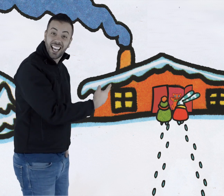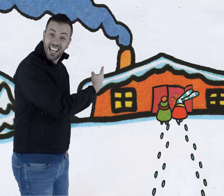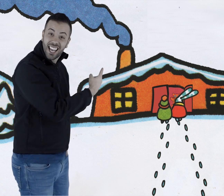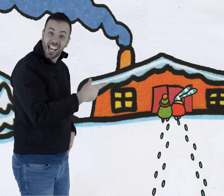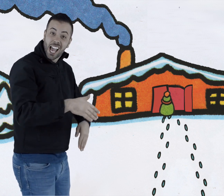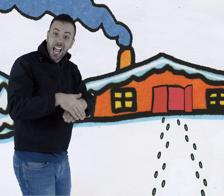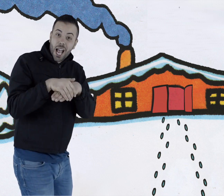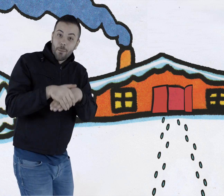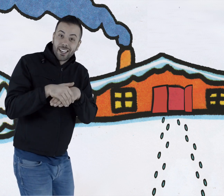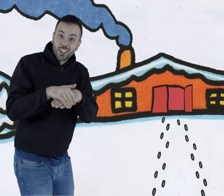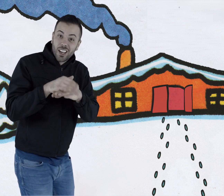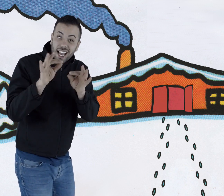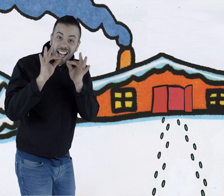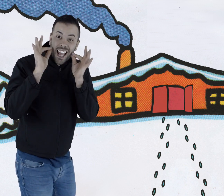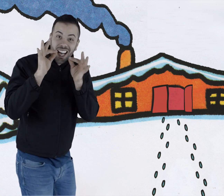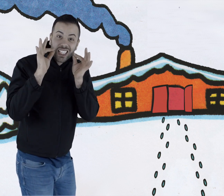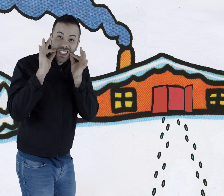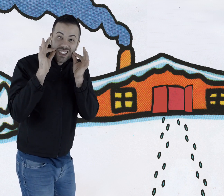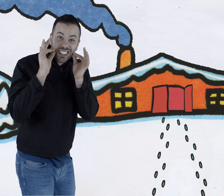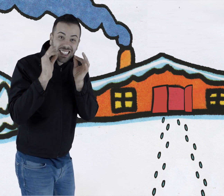l'amico gattone !